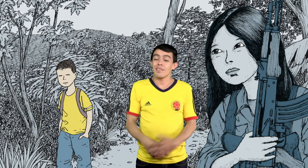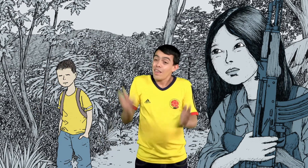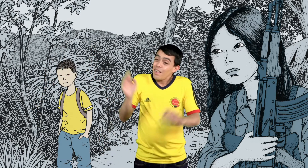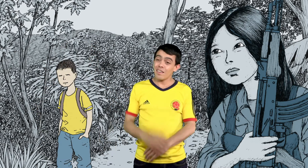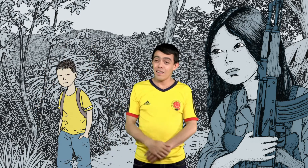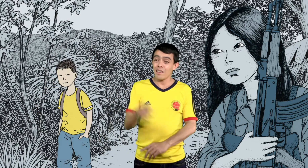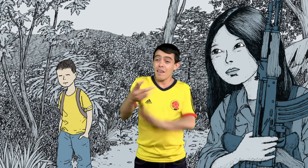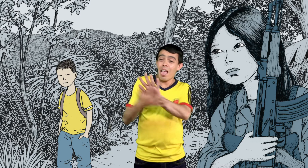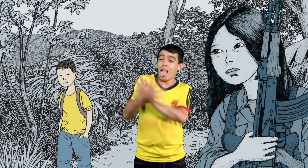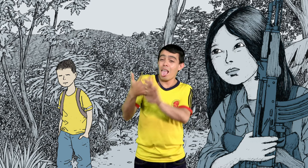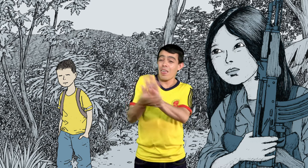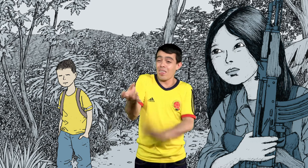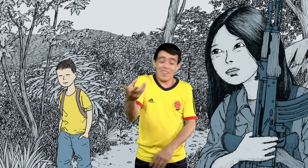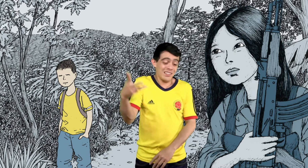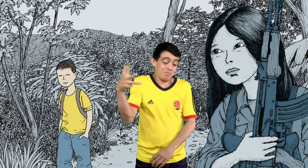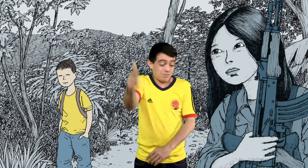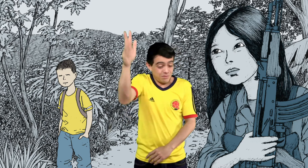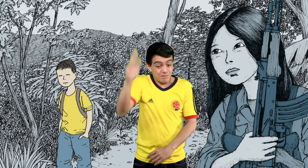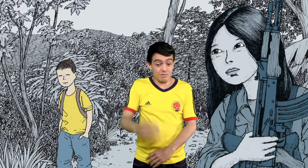¡Bueno, ya! Deja de estar hablando bobadas.